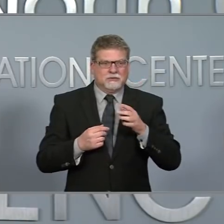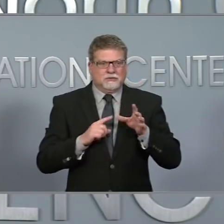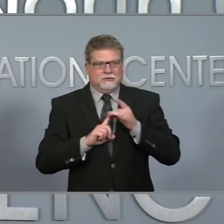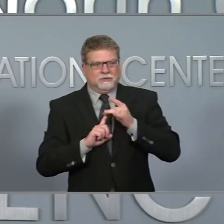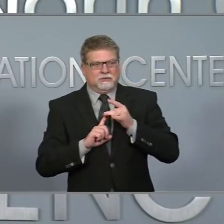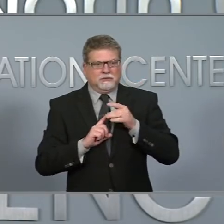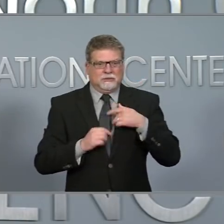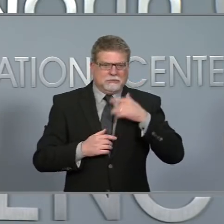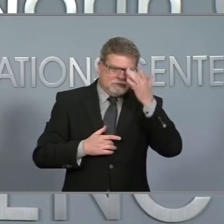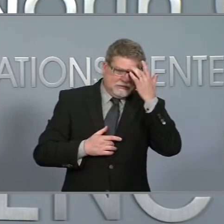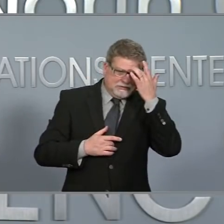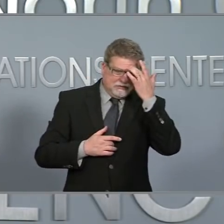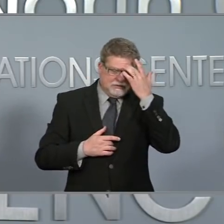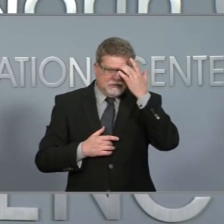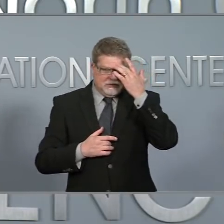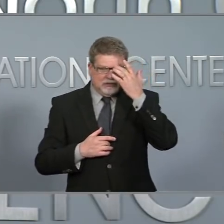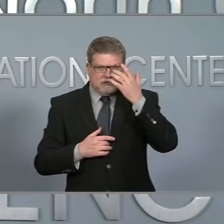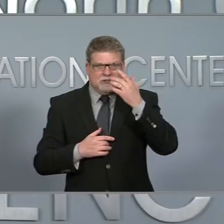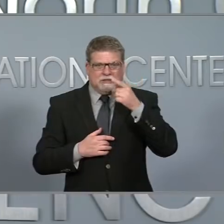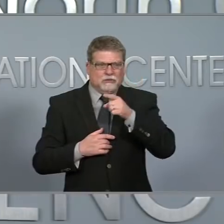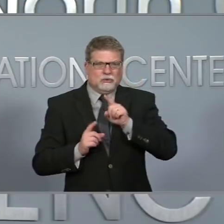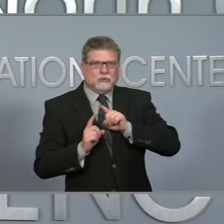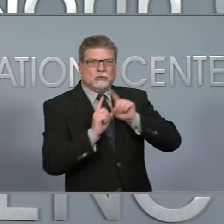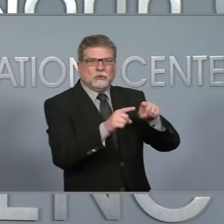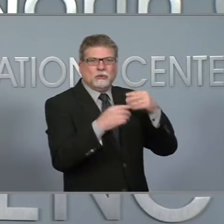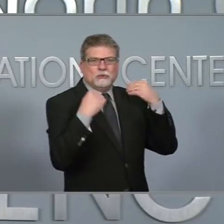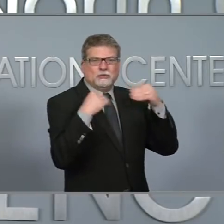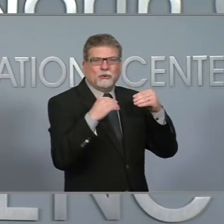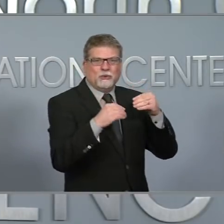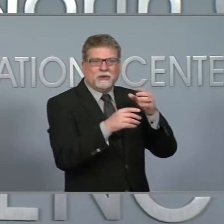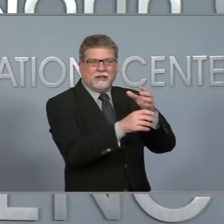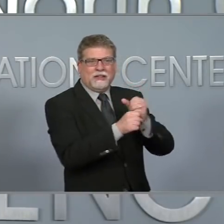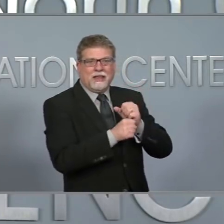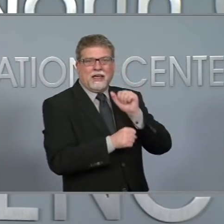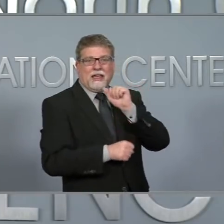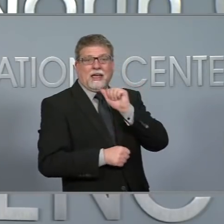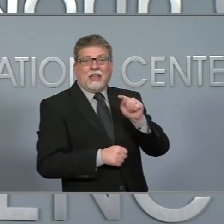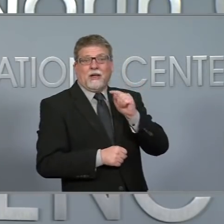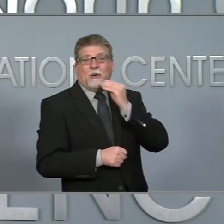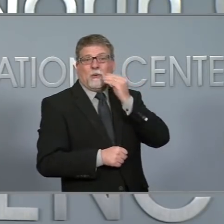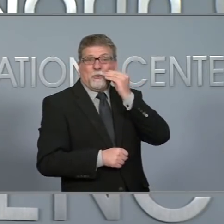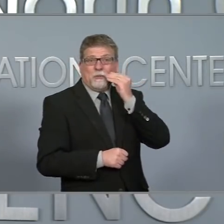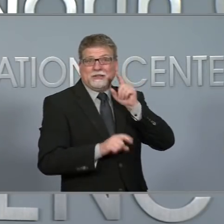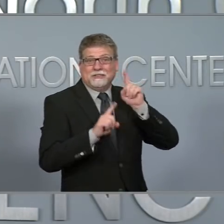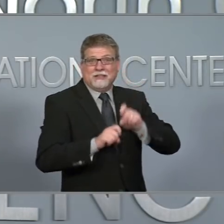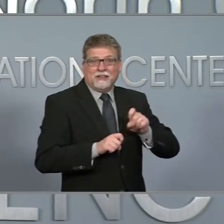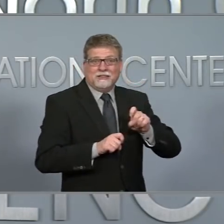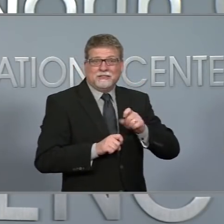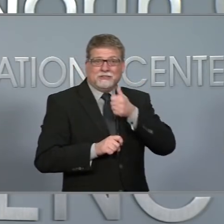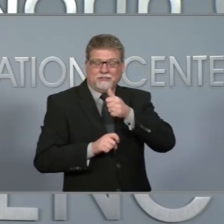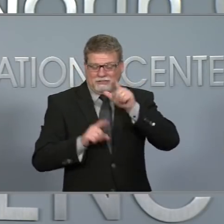en las pruebas, pero las pruebas es importante para saber cómo cambiar el comportamiento